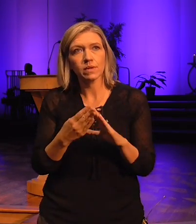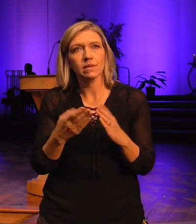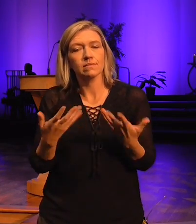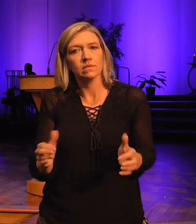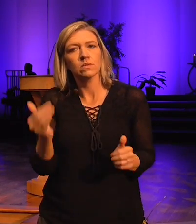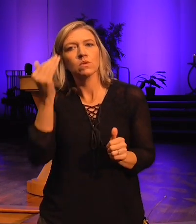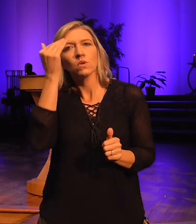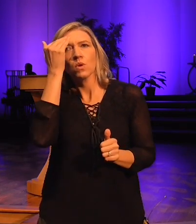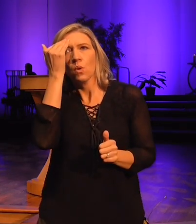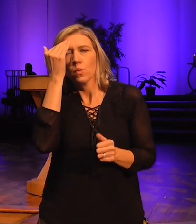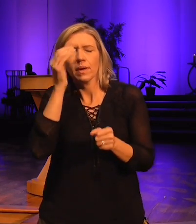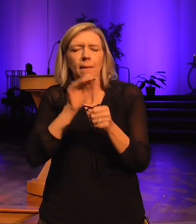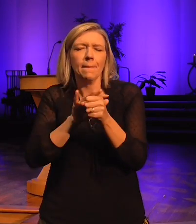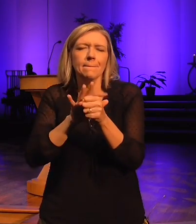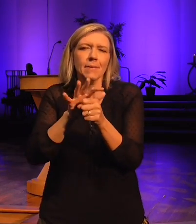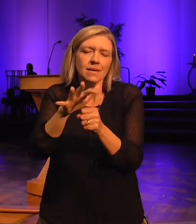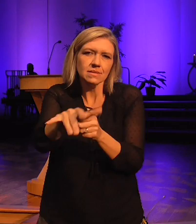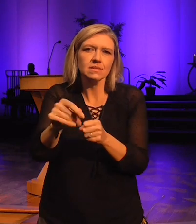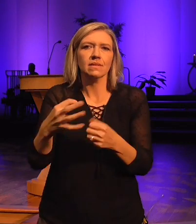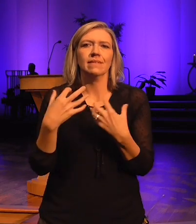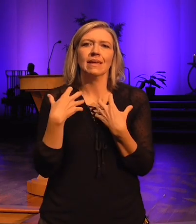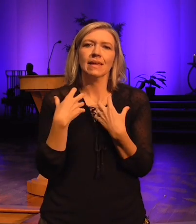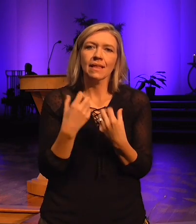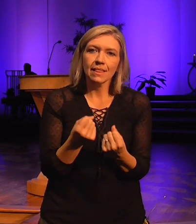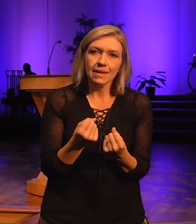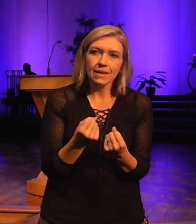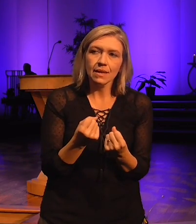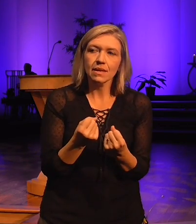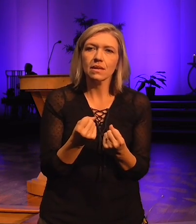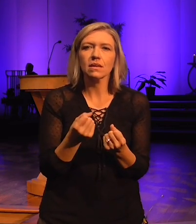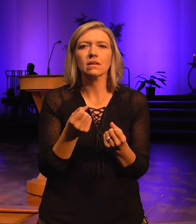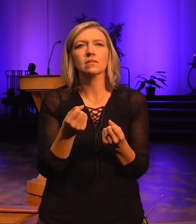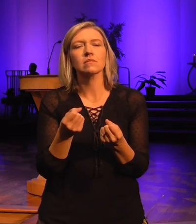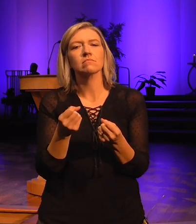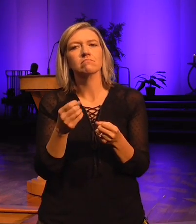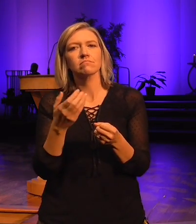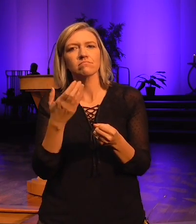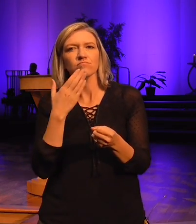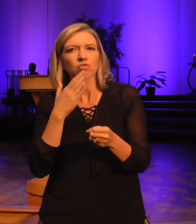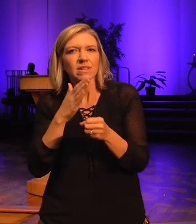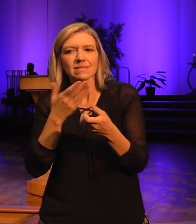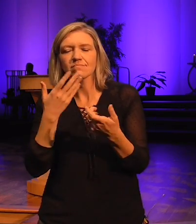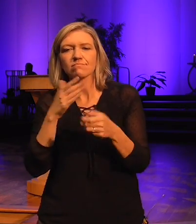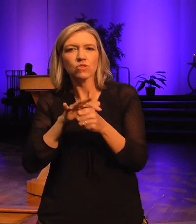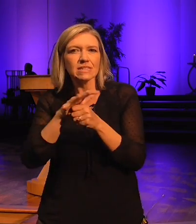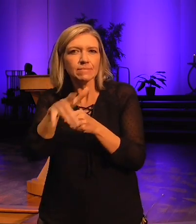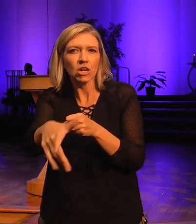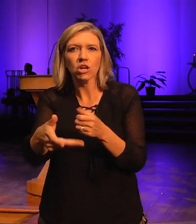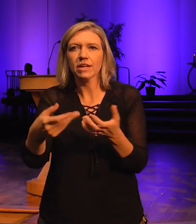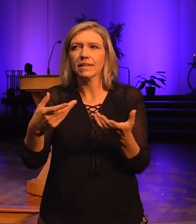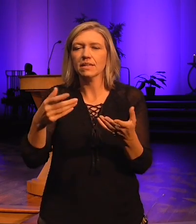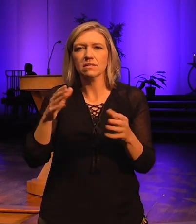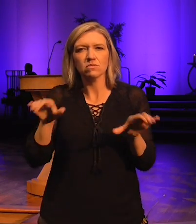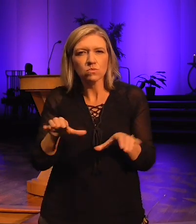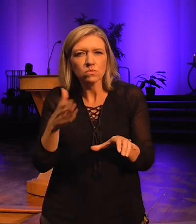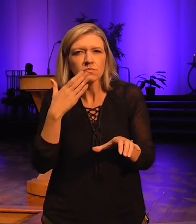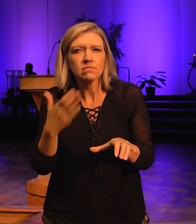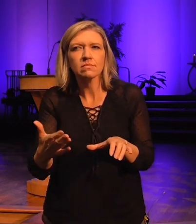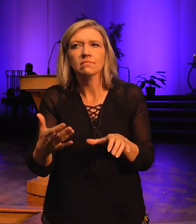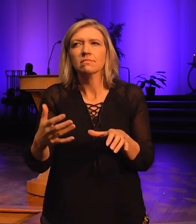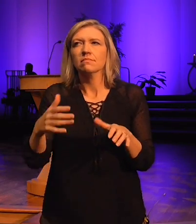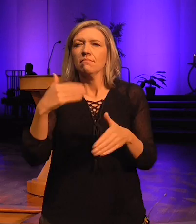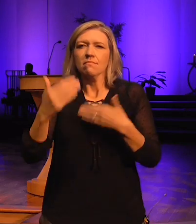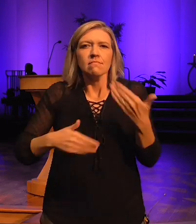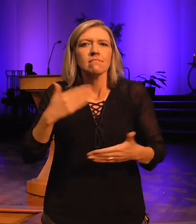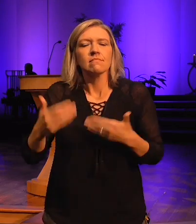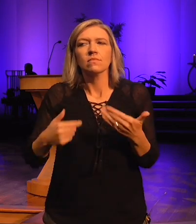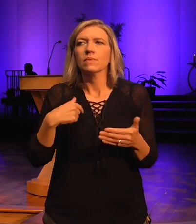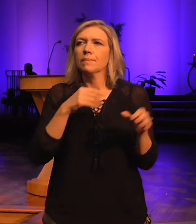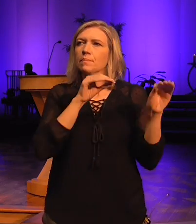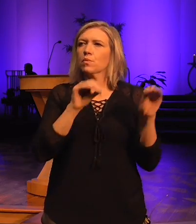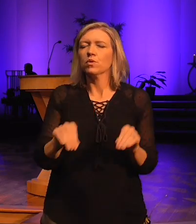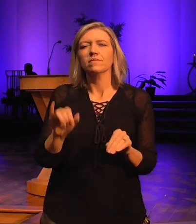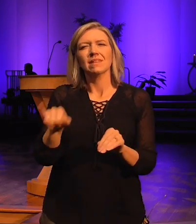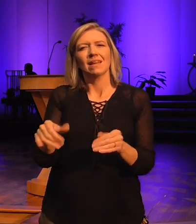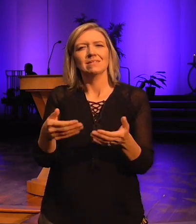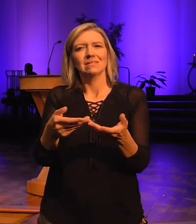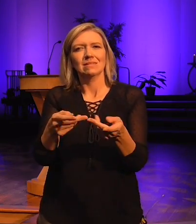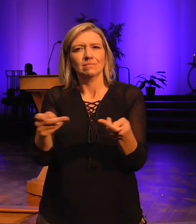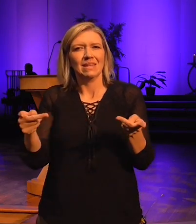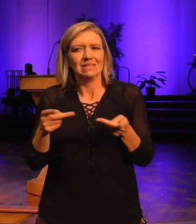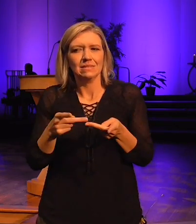de sanación y prosperidad y simplemente nos mudamos a ese espacio donde sabemos que Dios hace todas las cosas